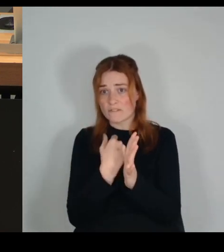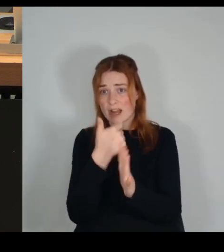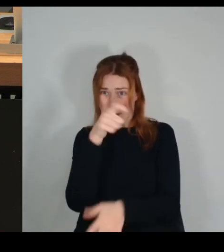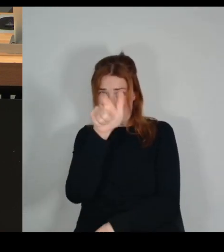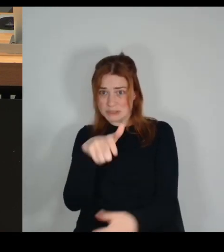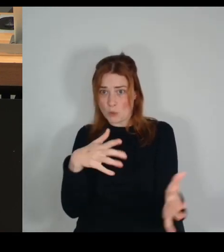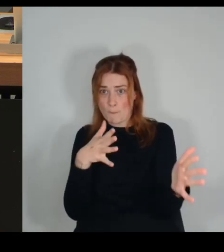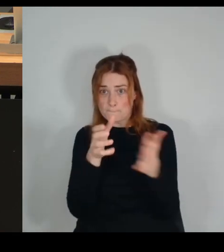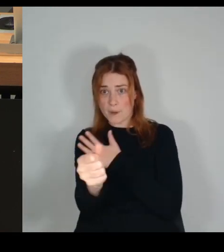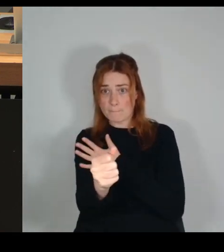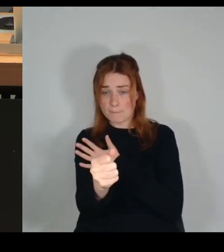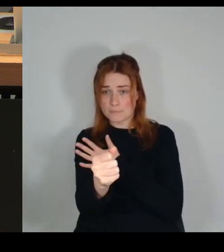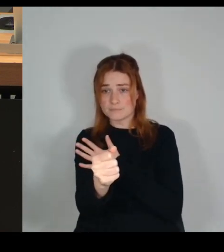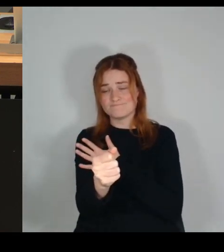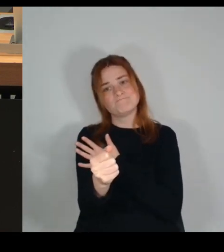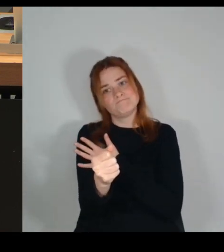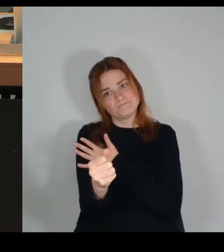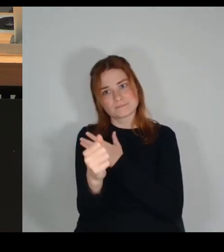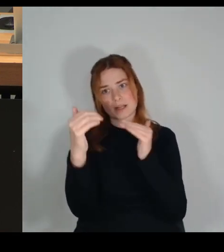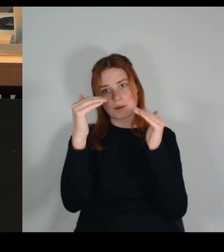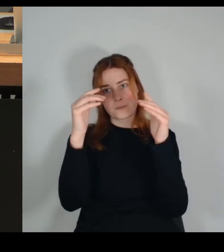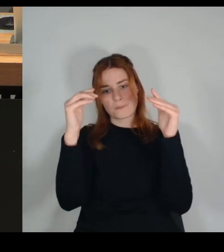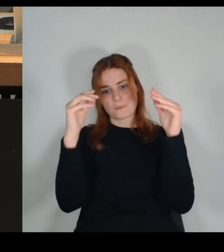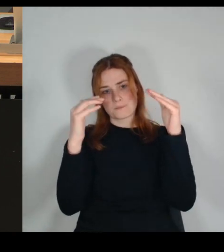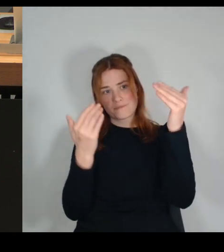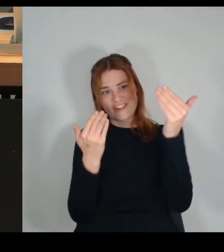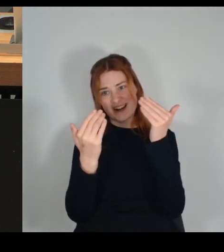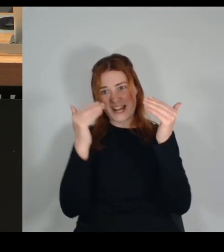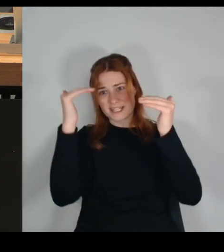Anlasslose polizeiliche Personenkontrollen im